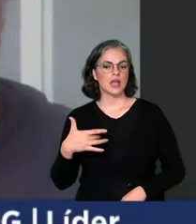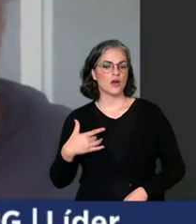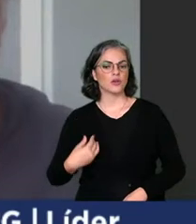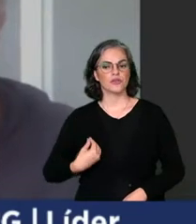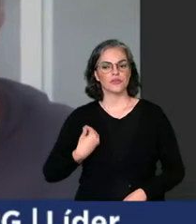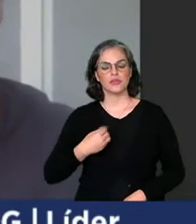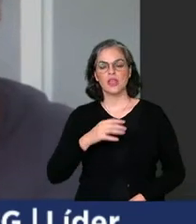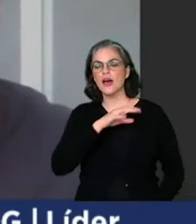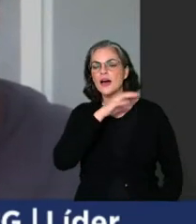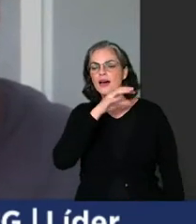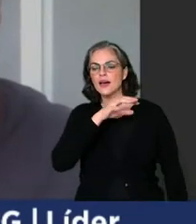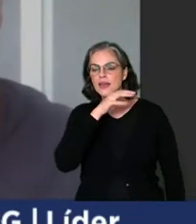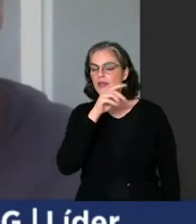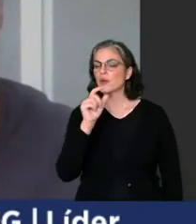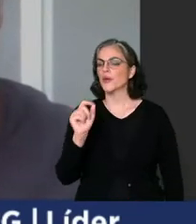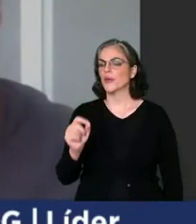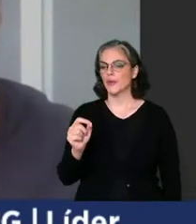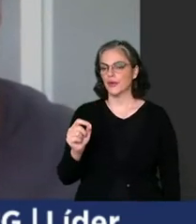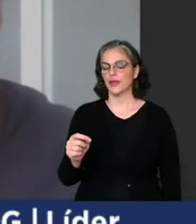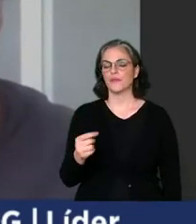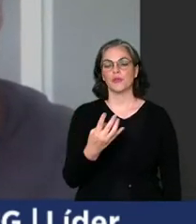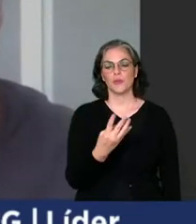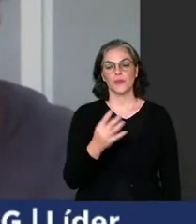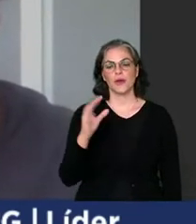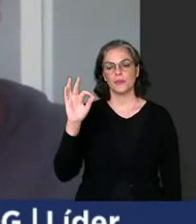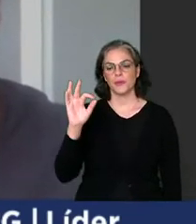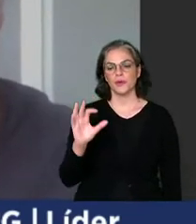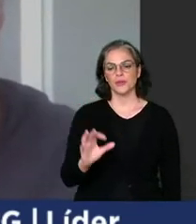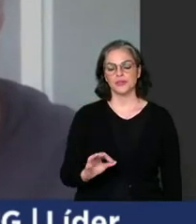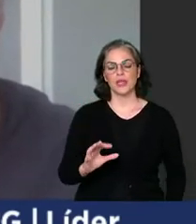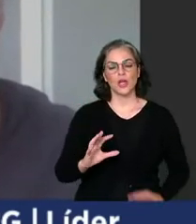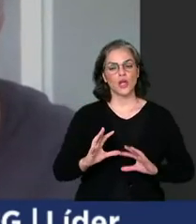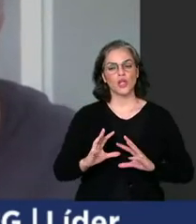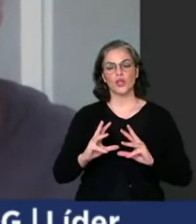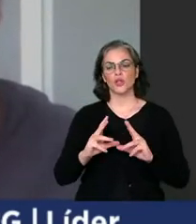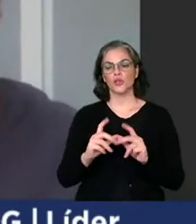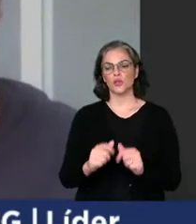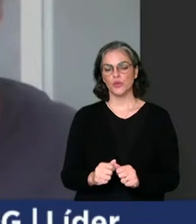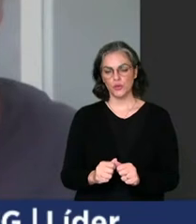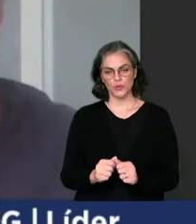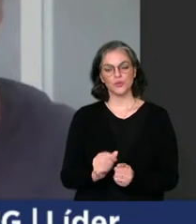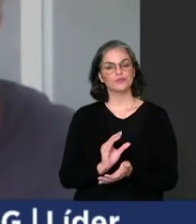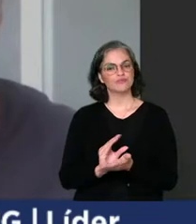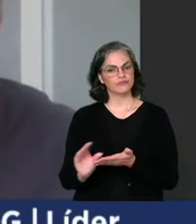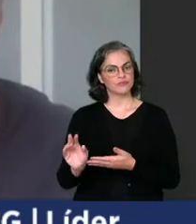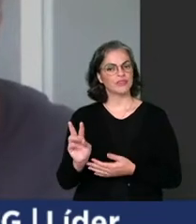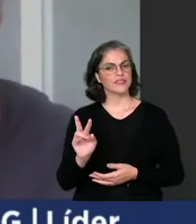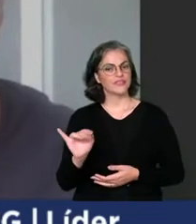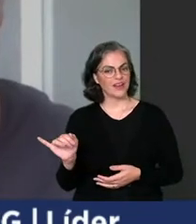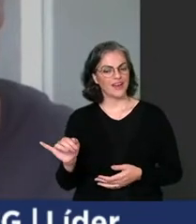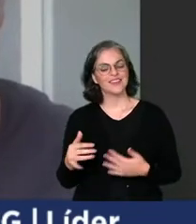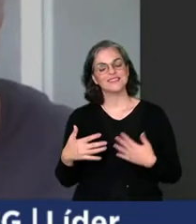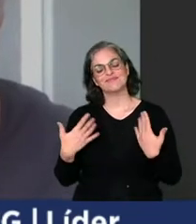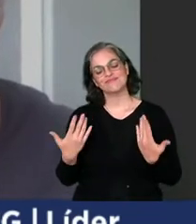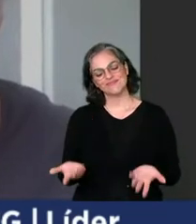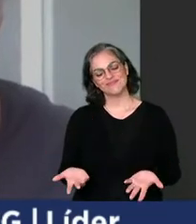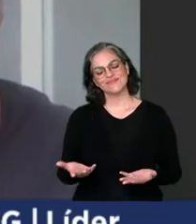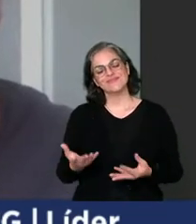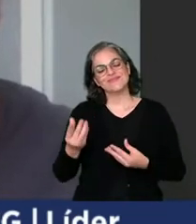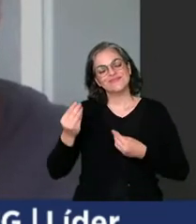DEFESA DO BEM-ESTAR ANIMAL, QUE É A DESTINAÇÃO DE 4% DO TOTAL QUE FOR ARRECADADO. ENTÃO OS MEUS MAIS SINCEROS